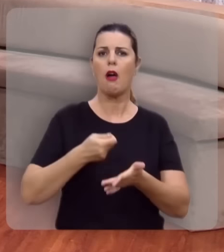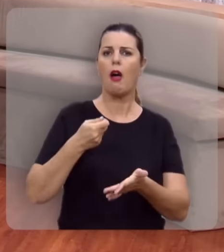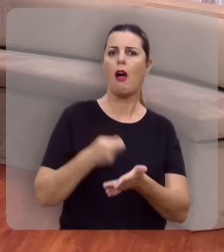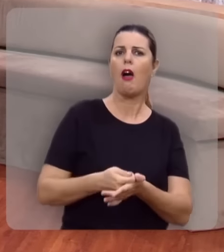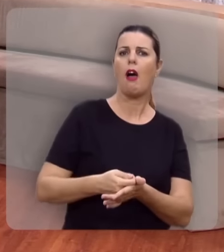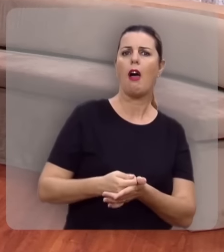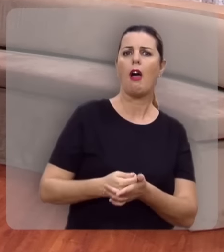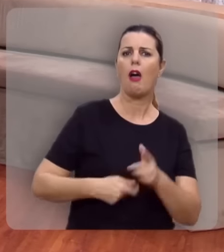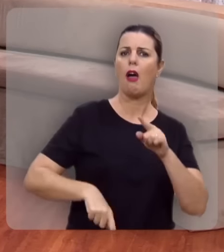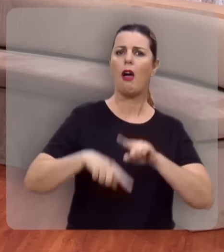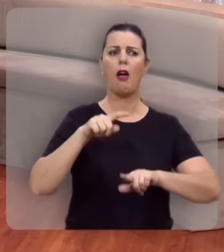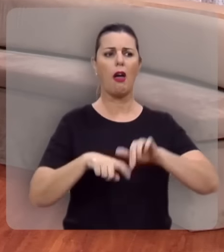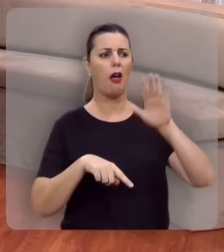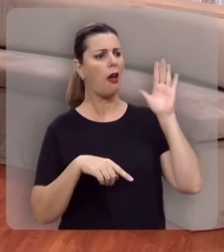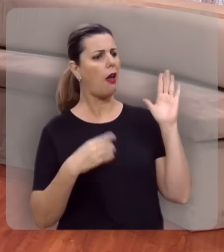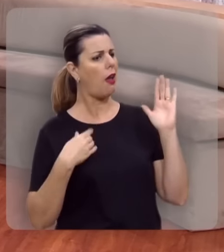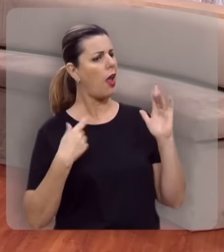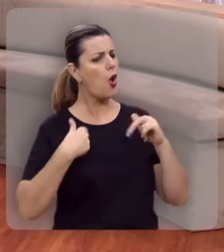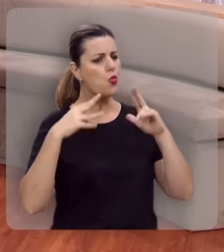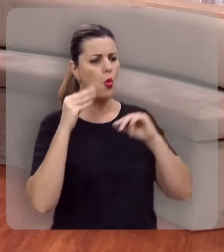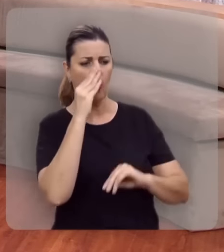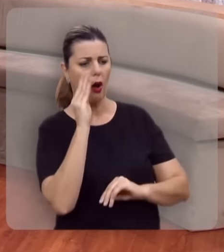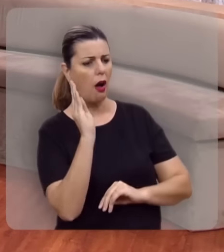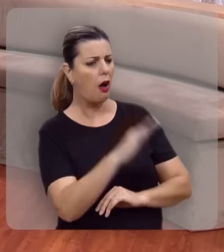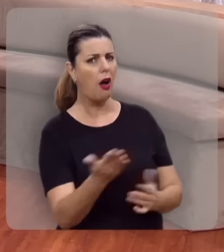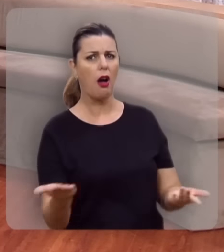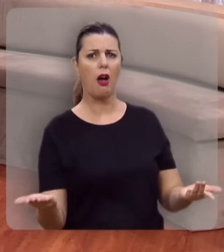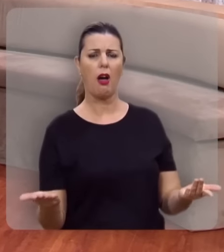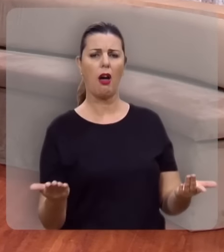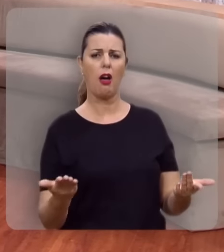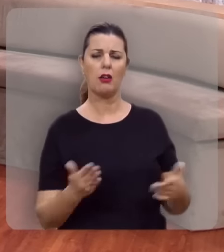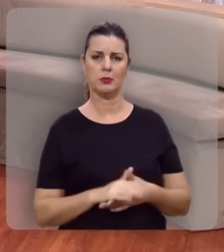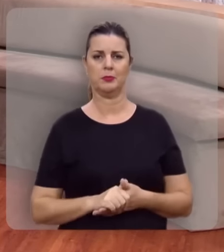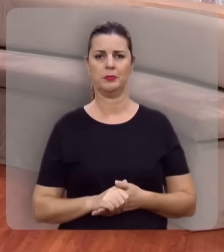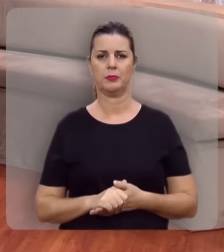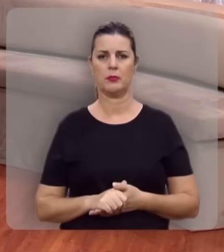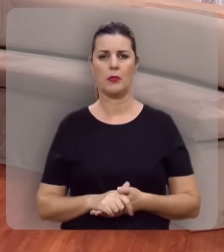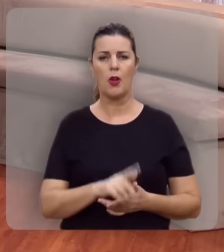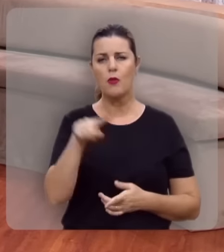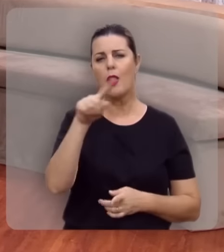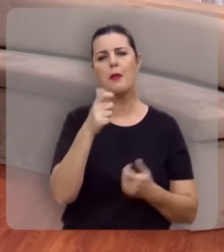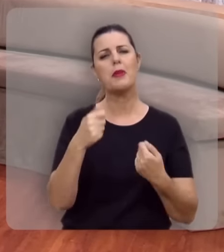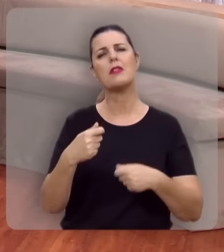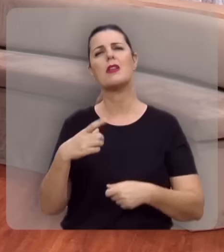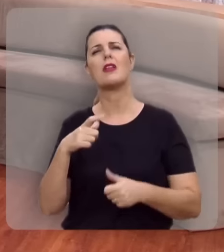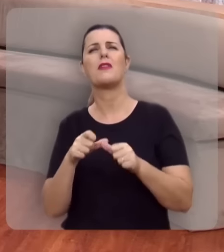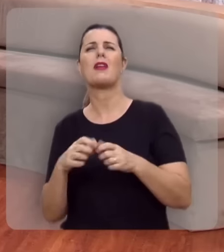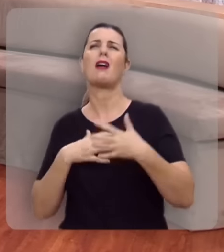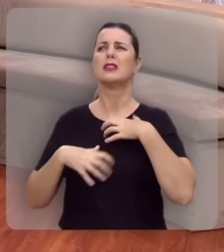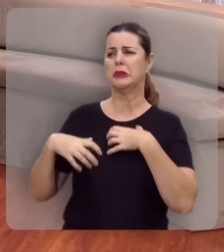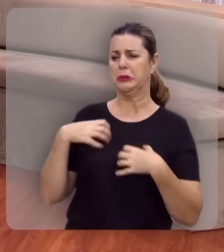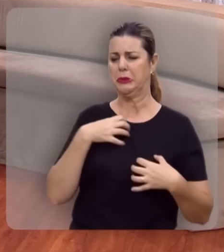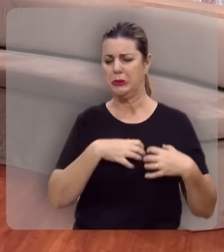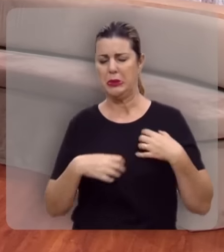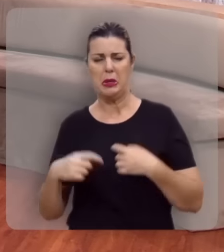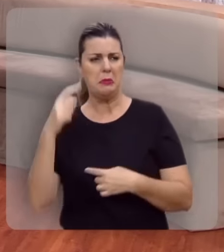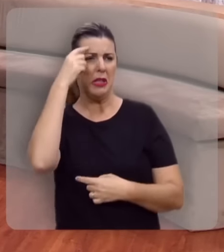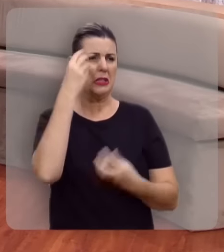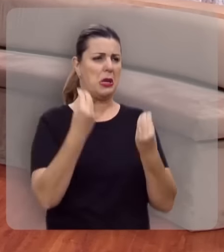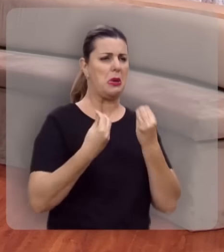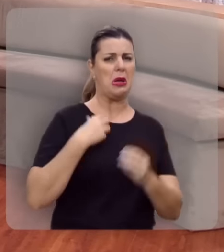"de modo nenhum eu lançarei fora", então você não precisa ficar desesperado pensando que você estava